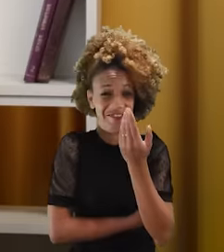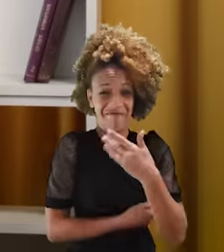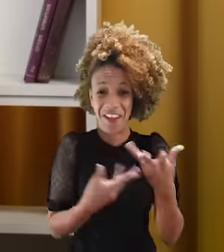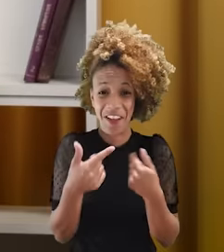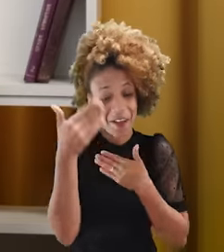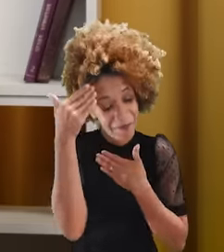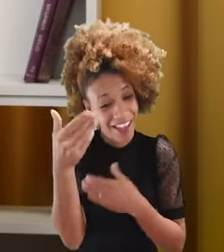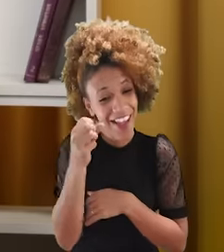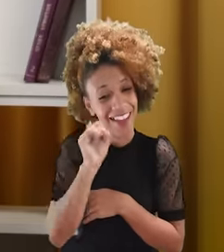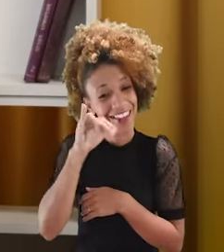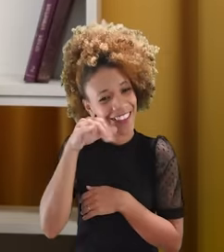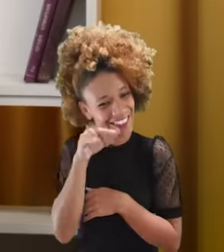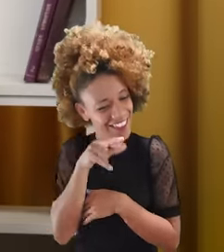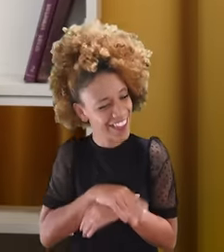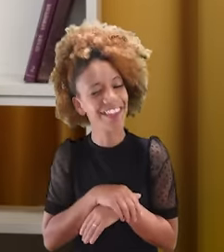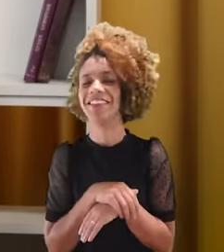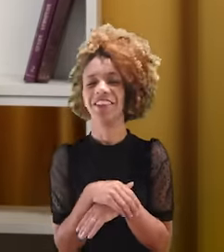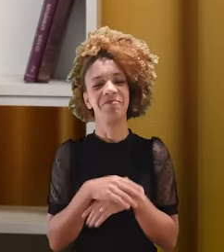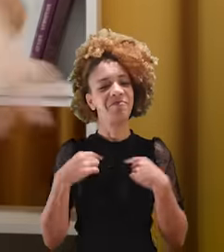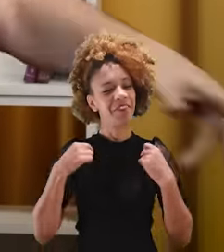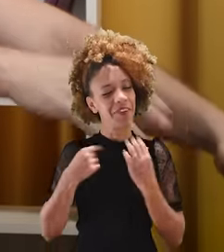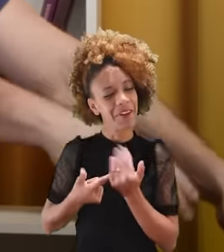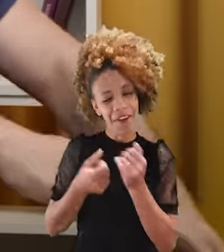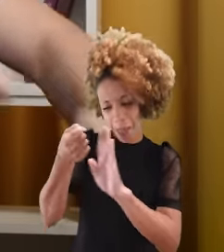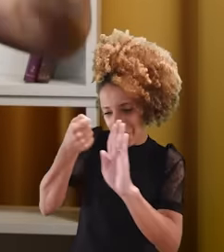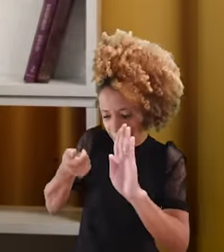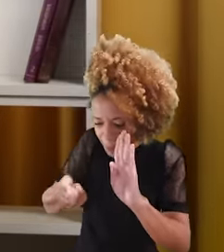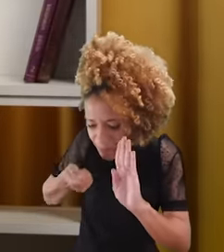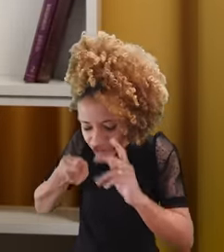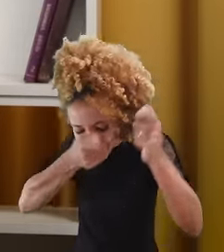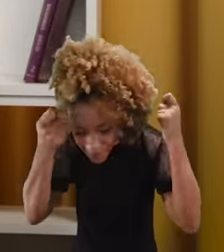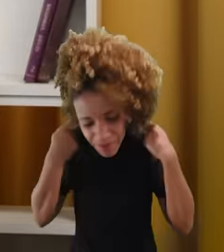obrigado insider a insider roua com tecnologia você pega a camiseta da da gaveta põe no corpo